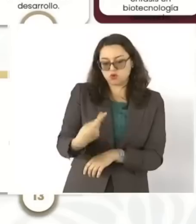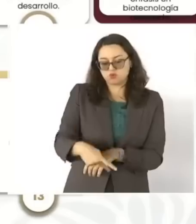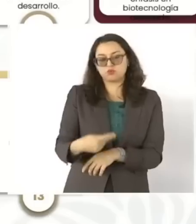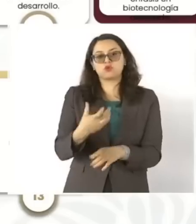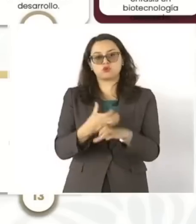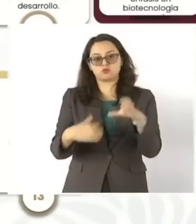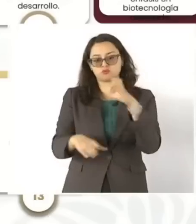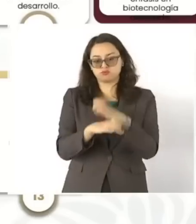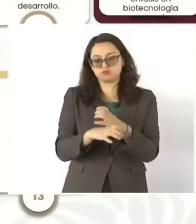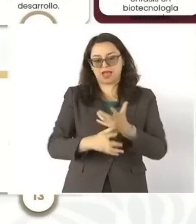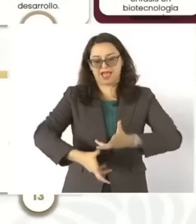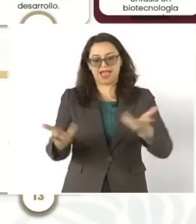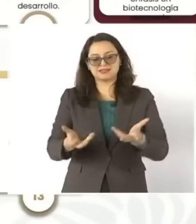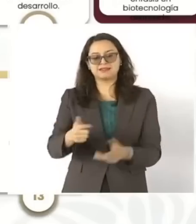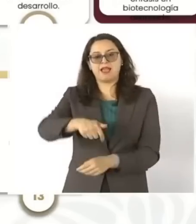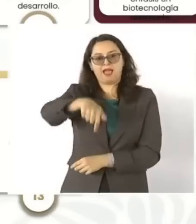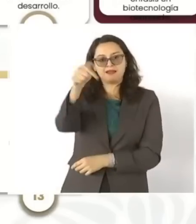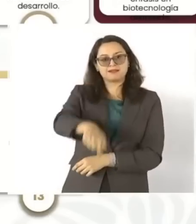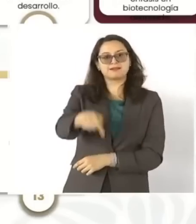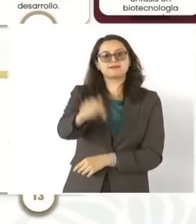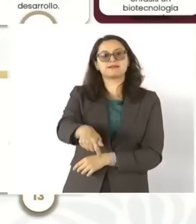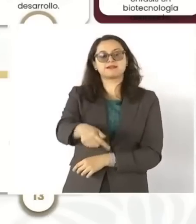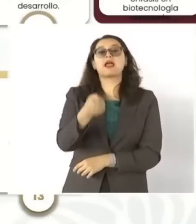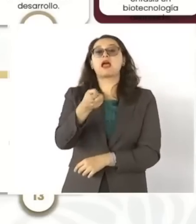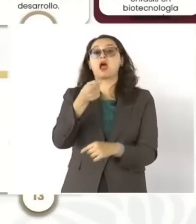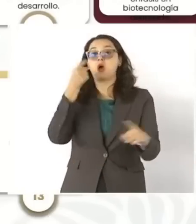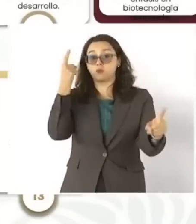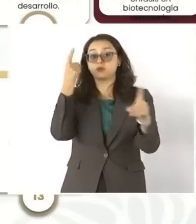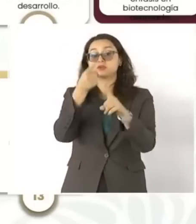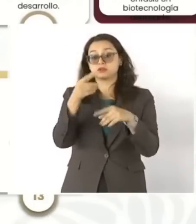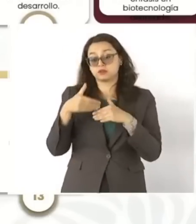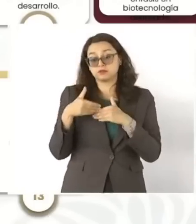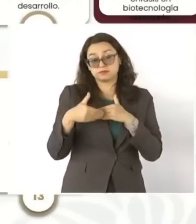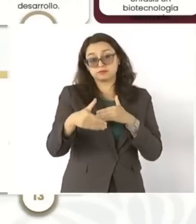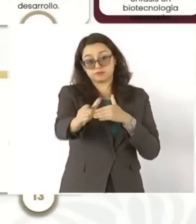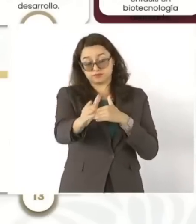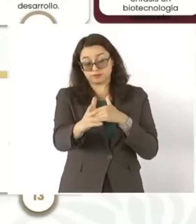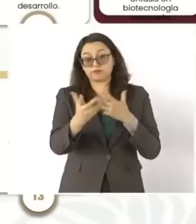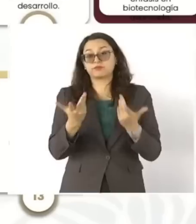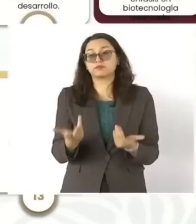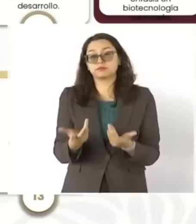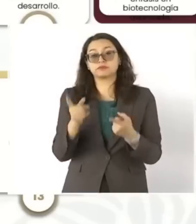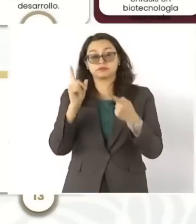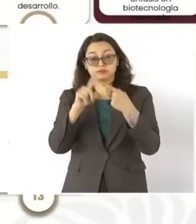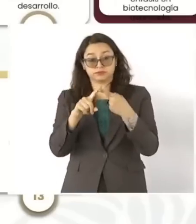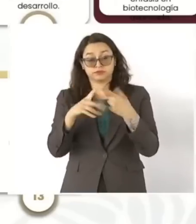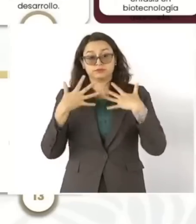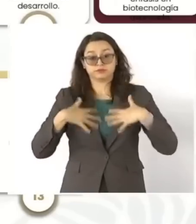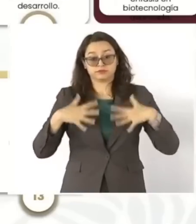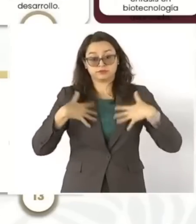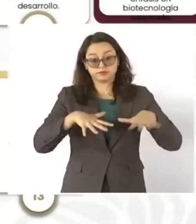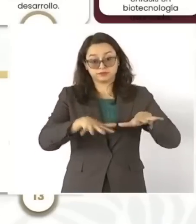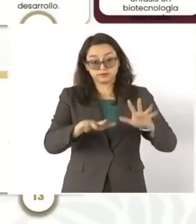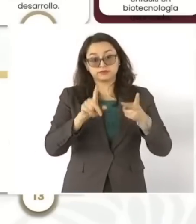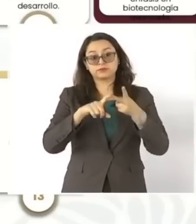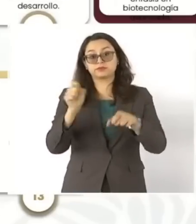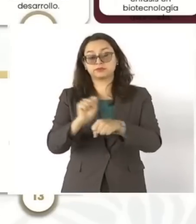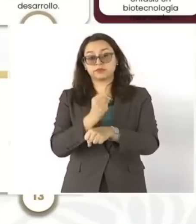serán hechos en México Ese es el objetivo en los sectores por lo menos textil calzado mobiliario